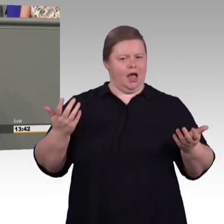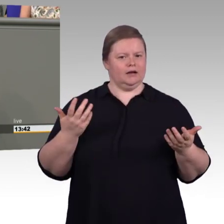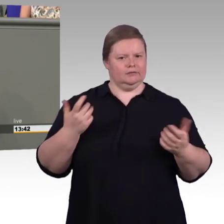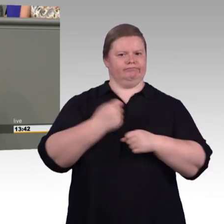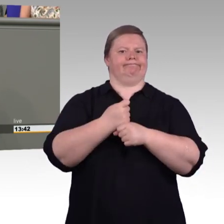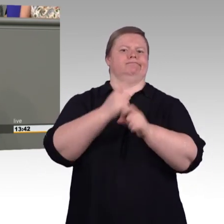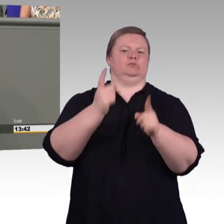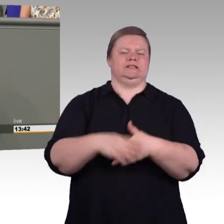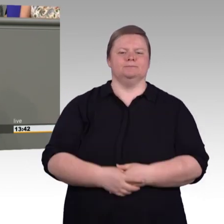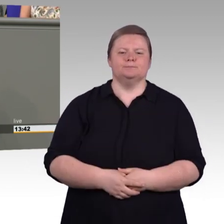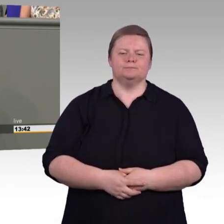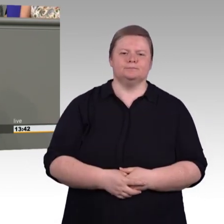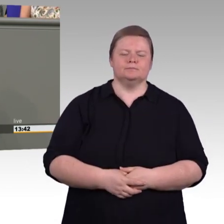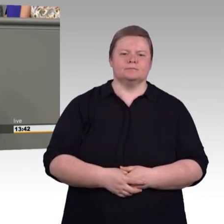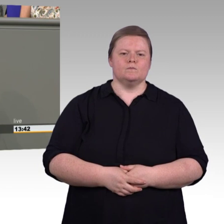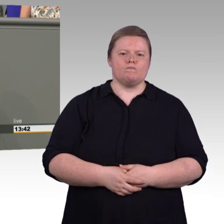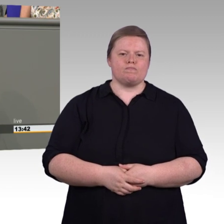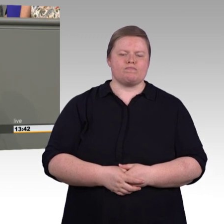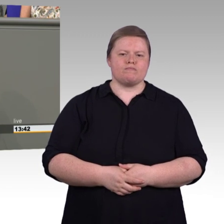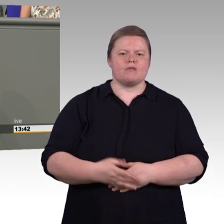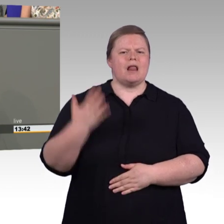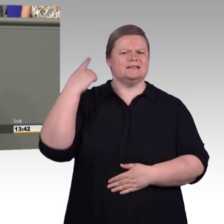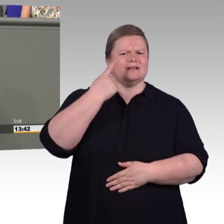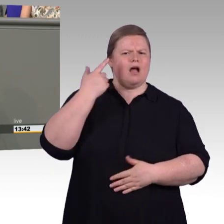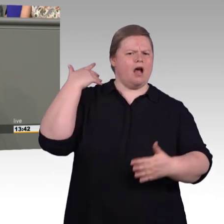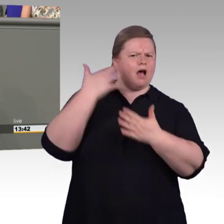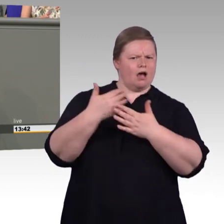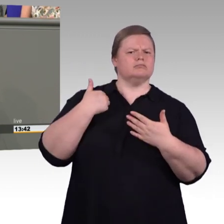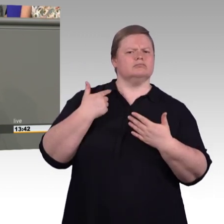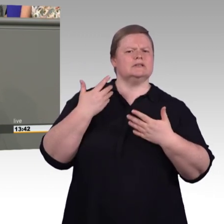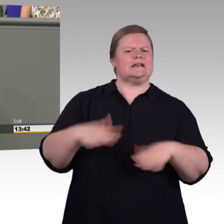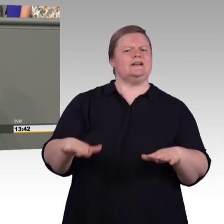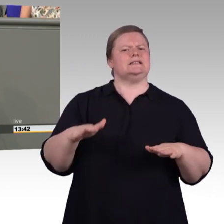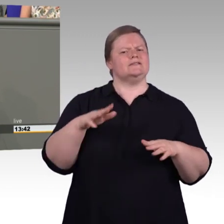die eher an Verwaltungsrecht erinnert. Ich erinnere an die Bund-Länder-Finanzbeziehungen.